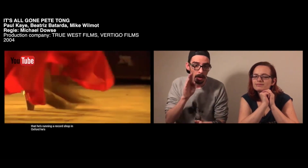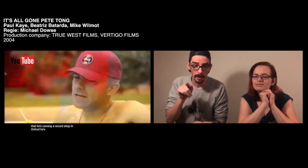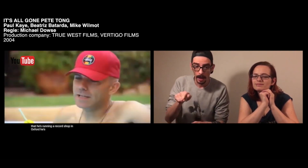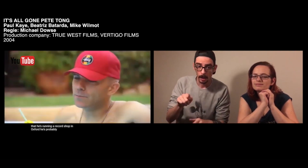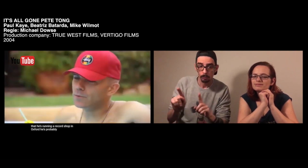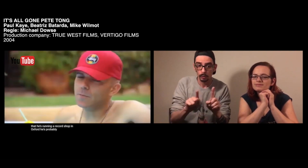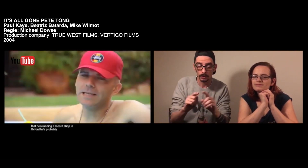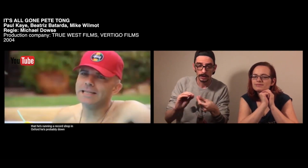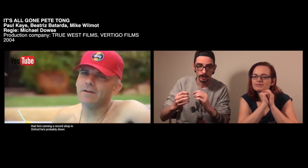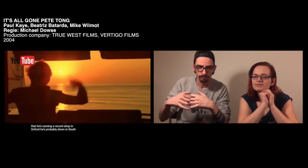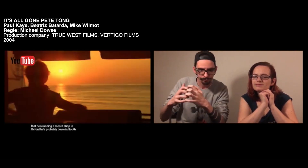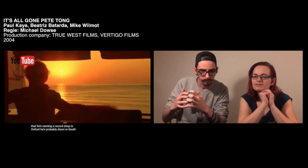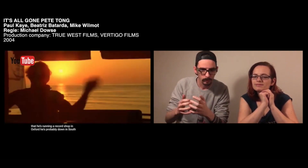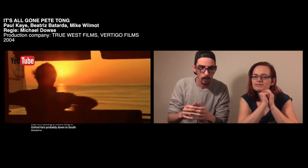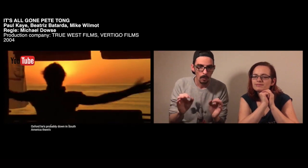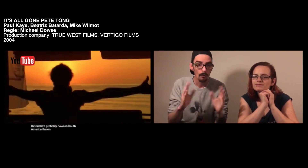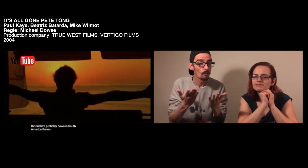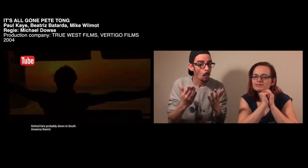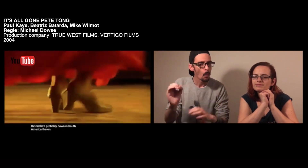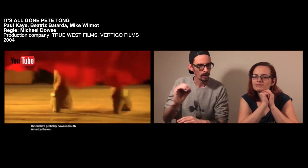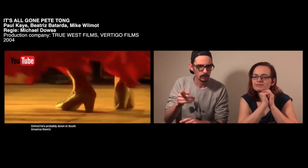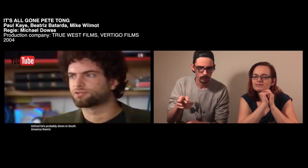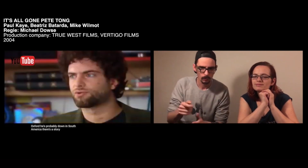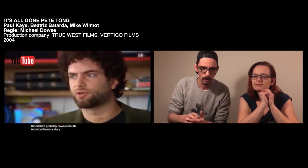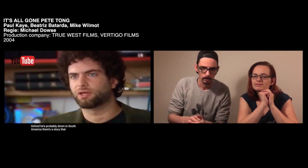[Ich habe eine Geschichte gehört, dass er in Oxford einen Plattenladen betreibt.]